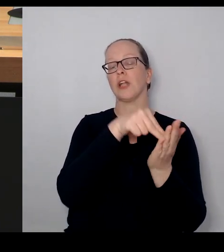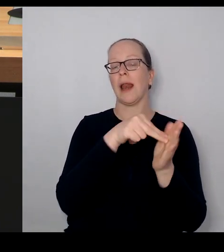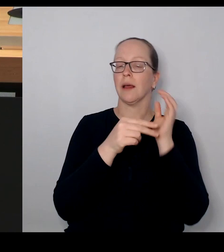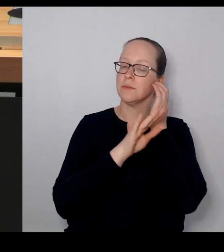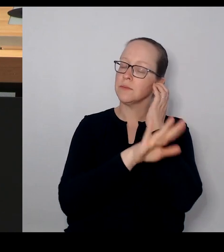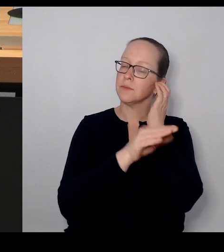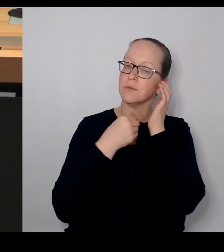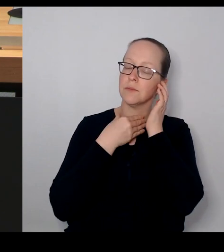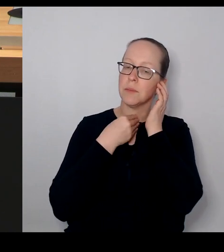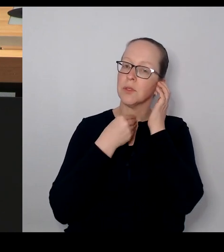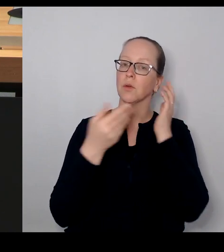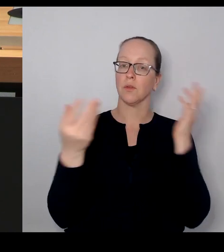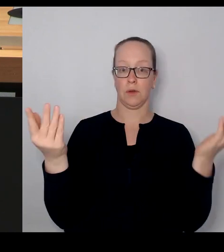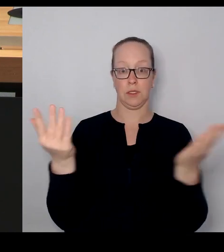Ich danke Ihnen für die Aufmerksamkeit.